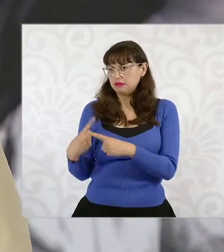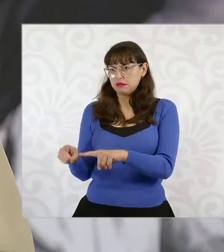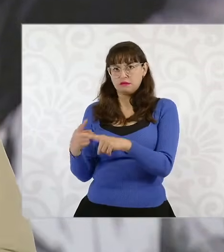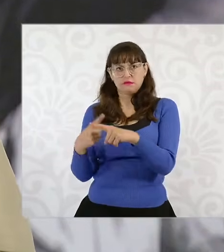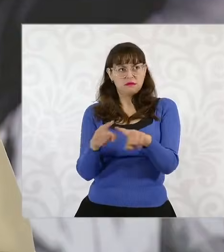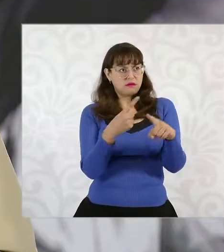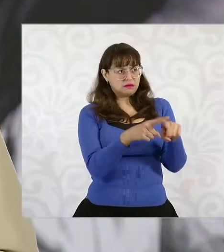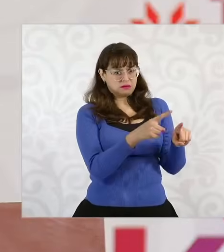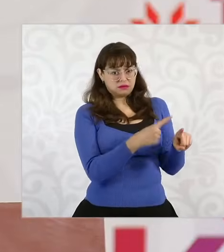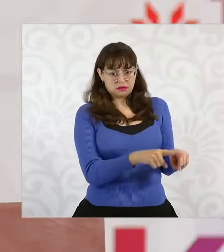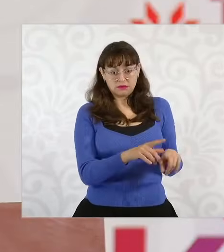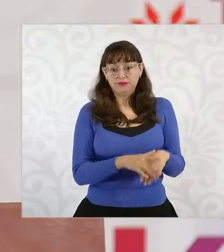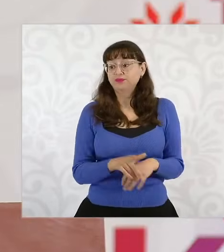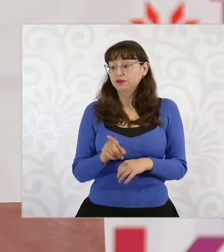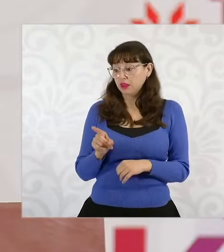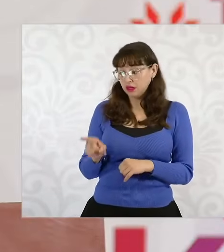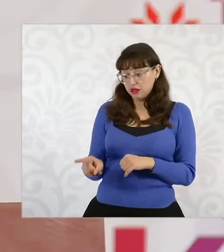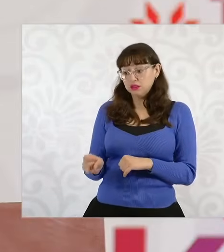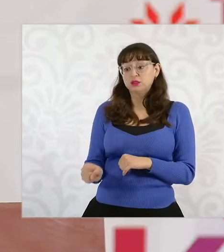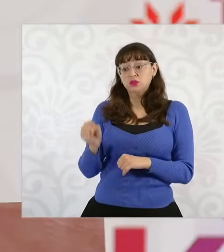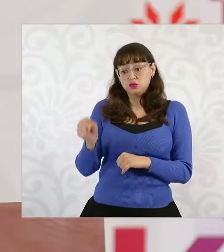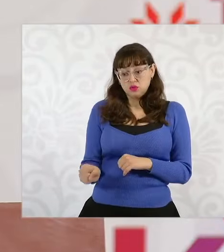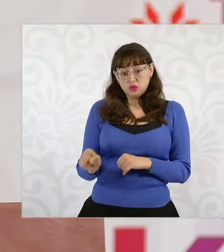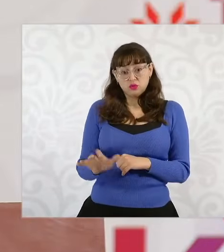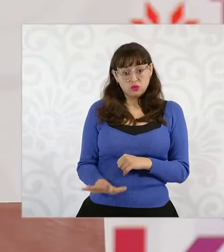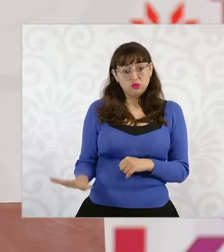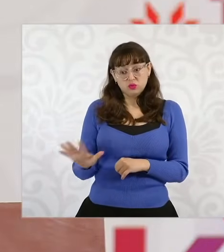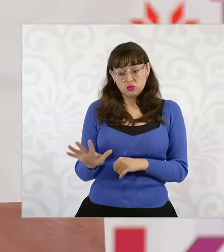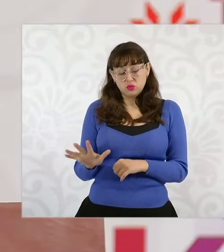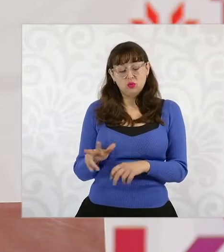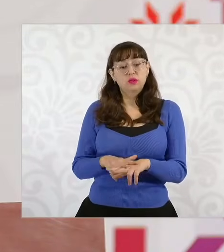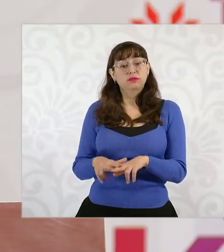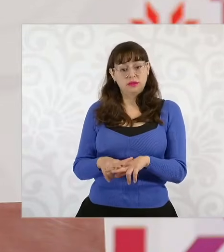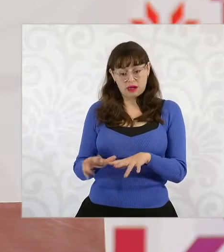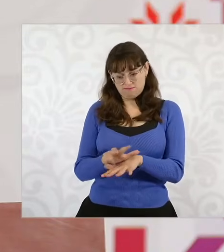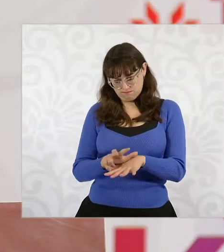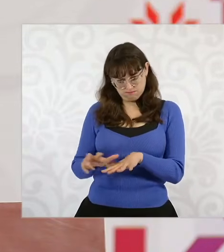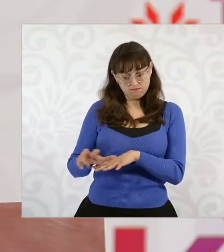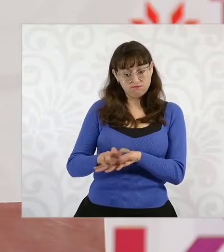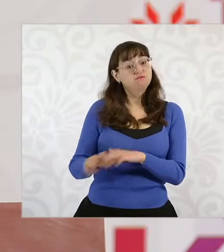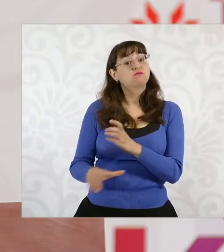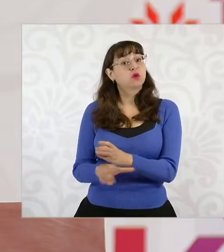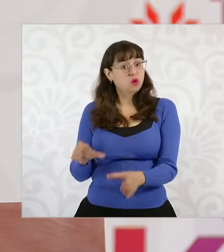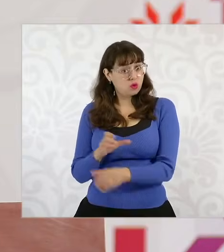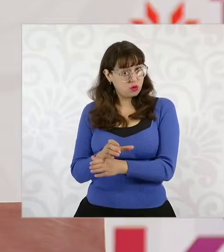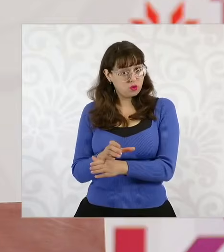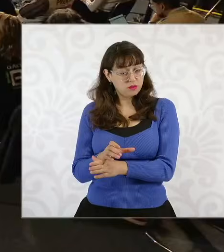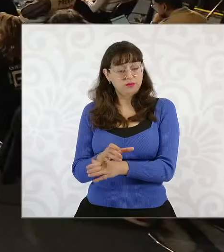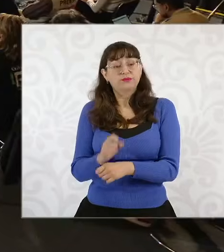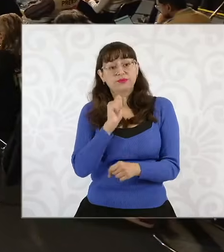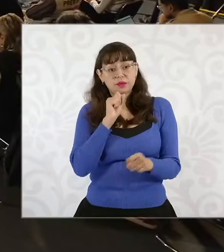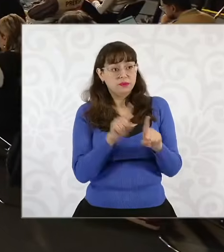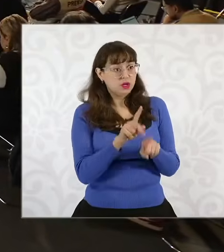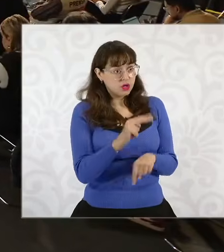en la península con el eh tren malla de carga y justamente también en los trenes del norte.